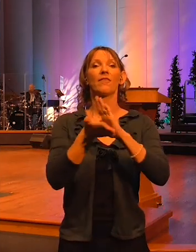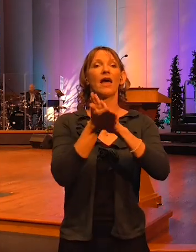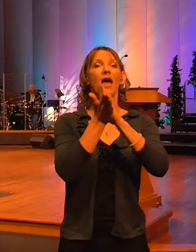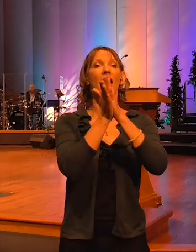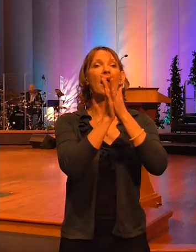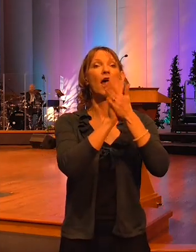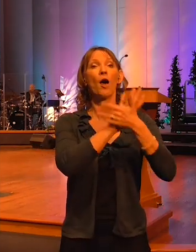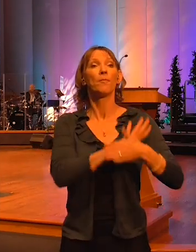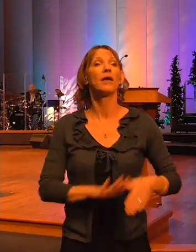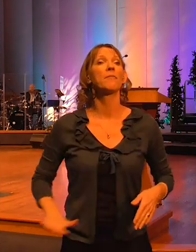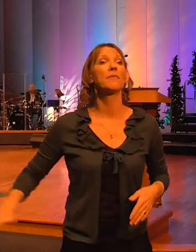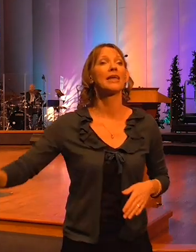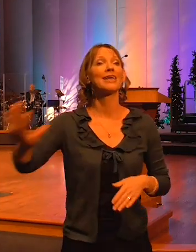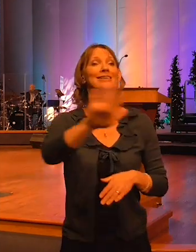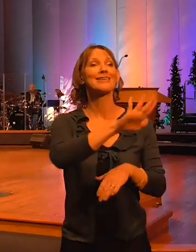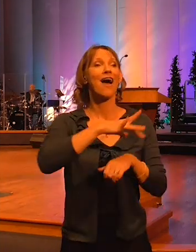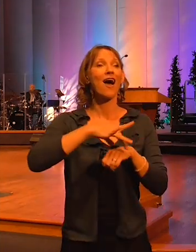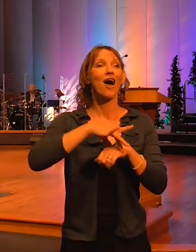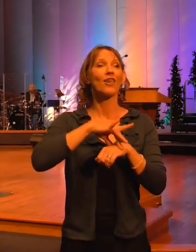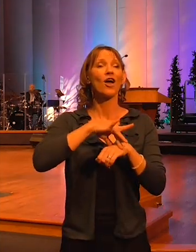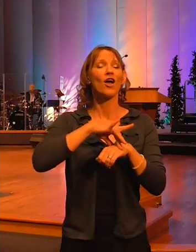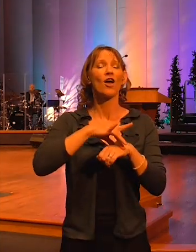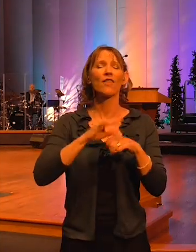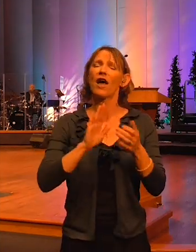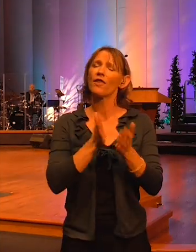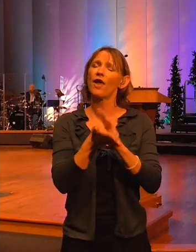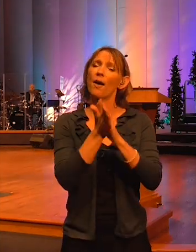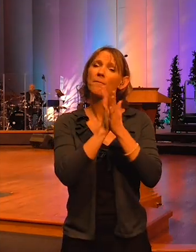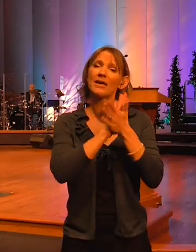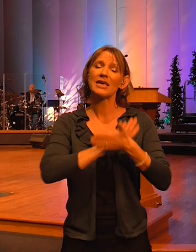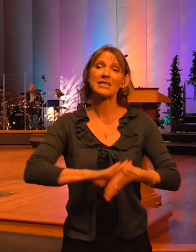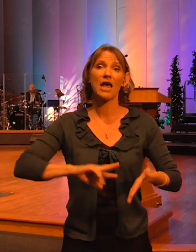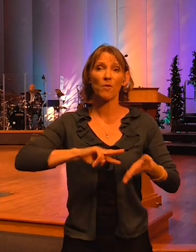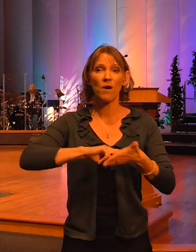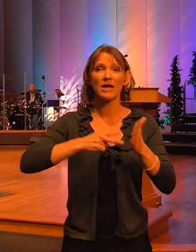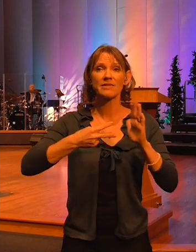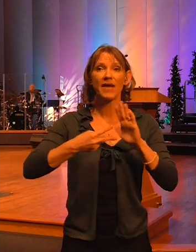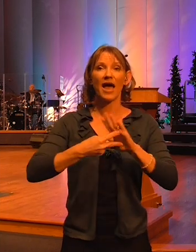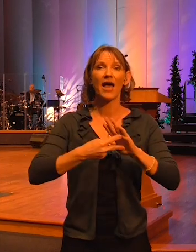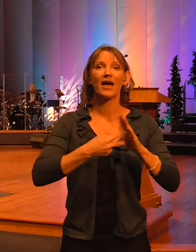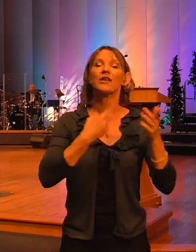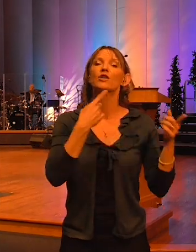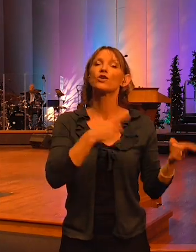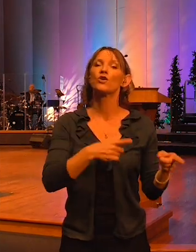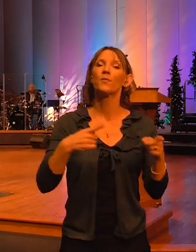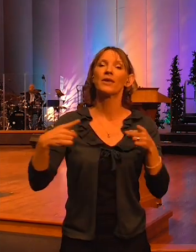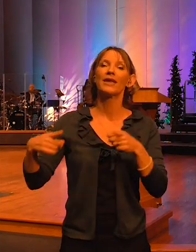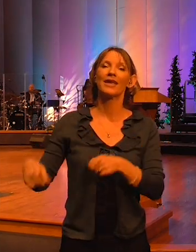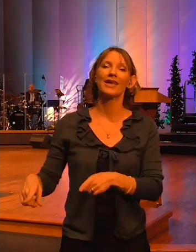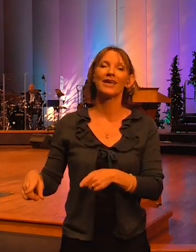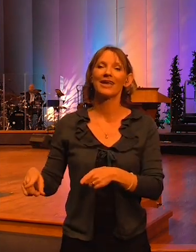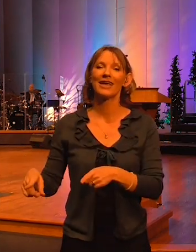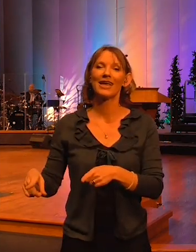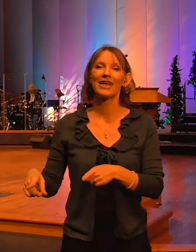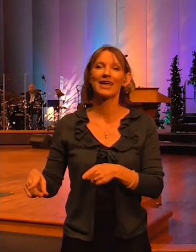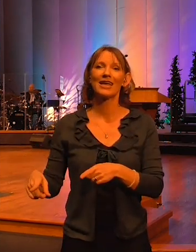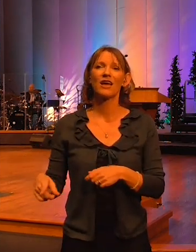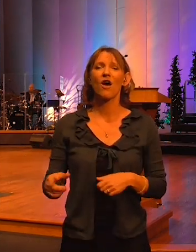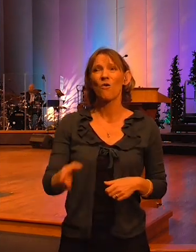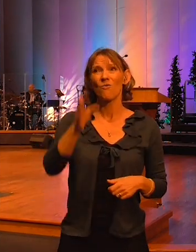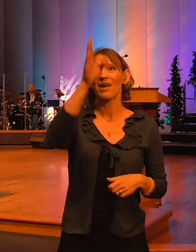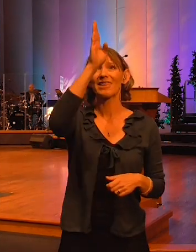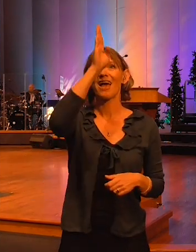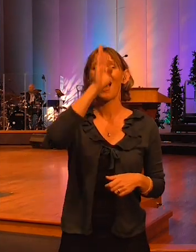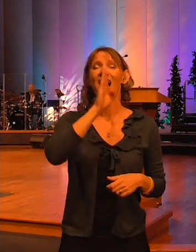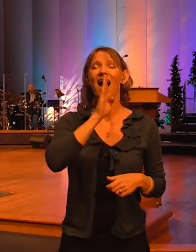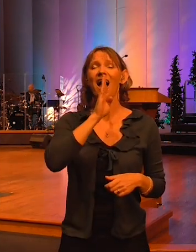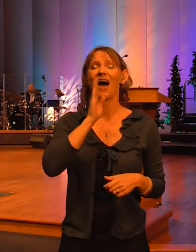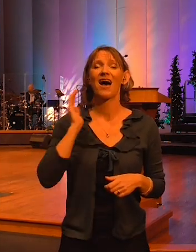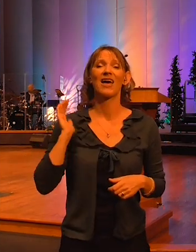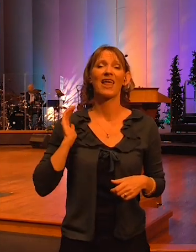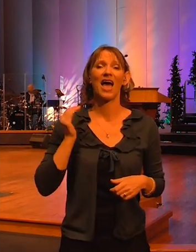paz en la Tierra la paz que estaba destinado a estar con Dios tiene nuestro